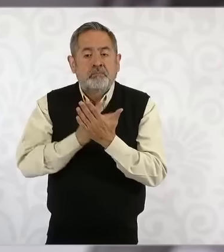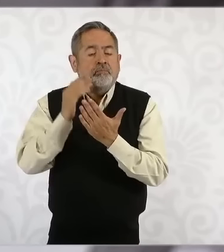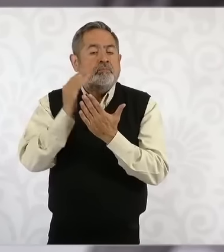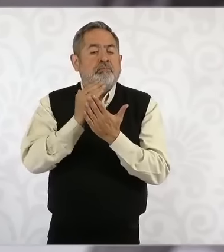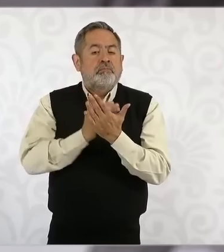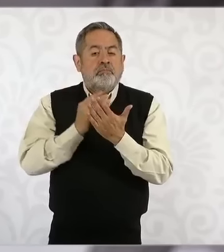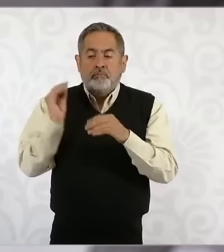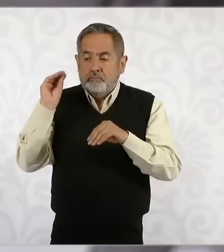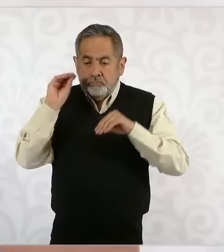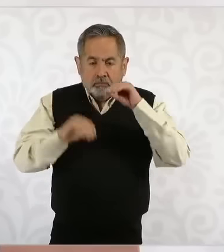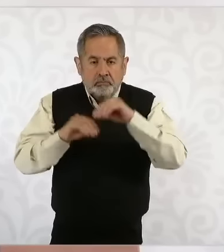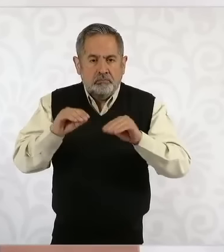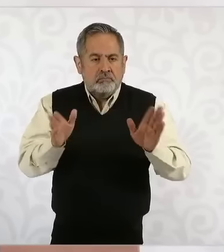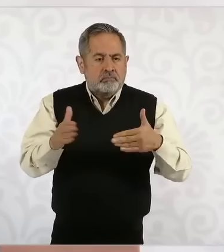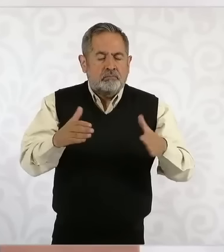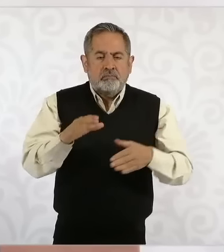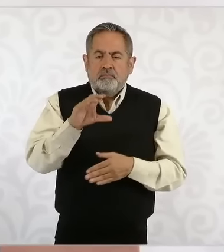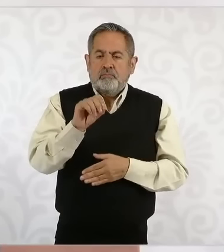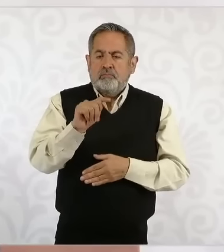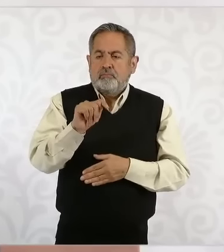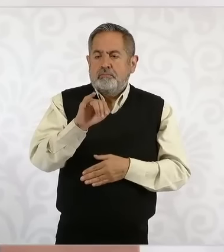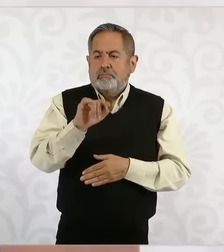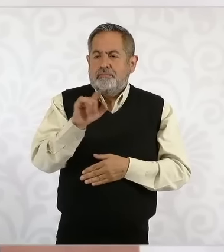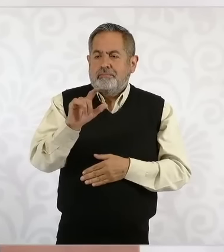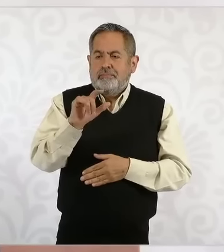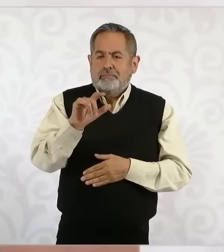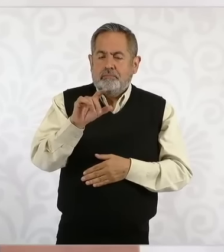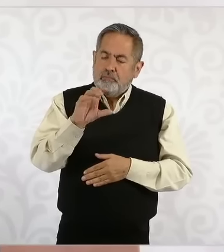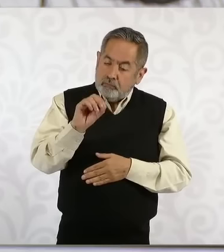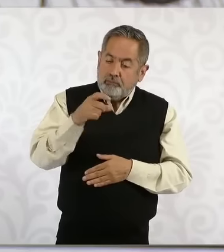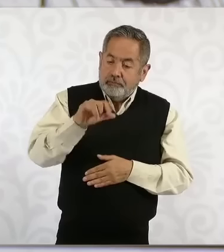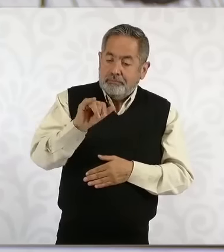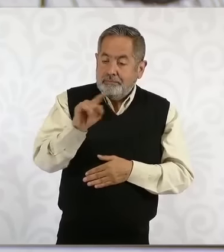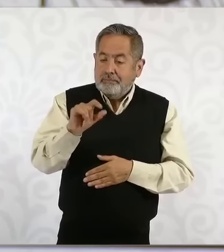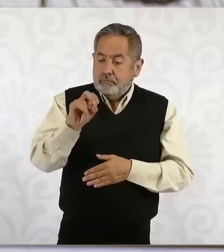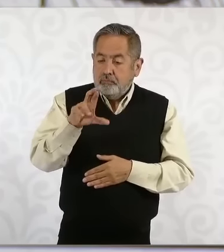coquisadoras, particularmente en Salina Cruz y Tula. La de Tula prácticamente está terminada